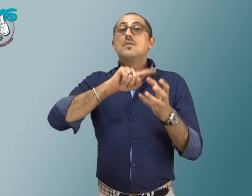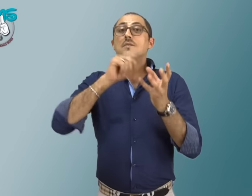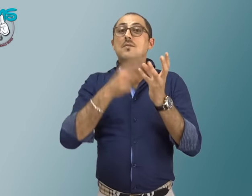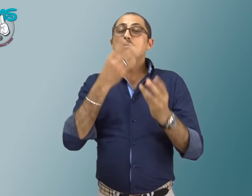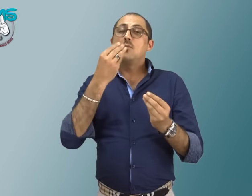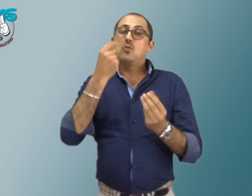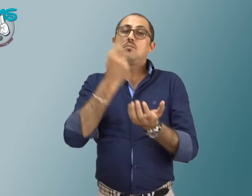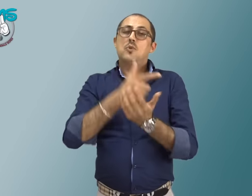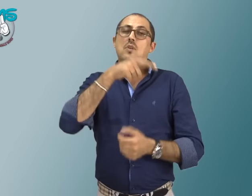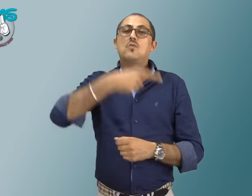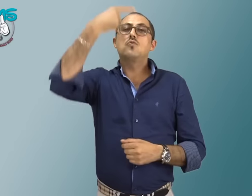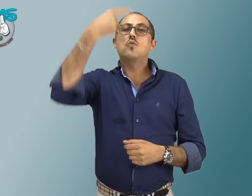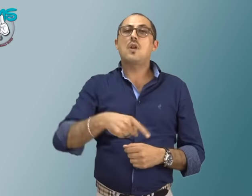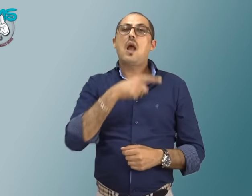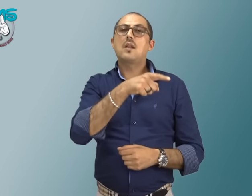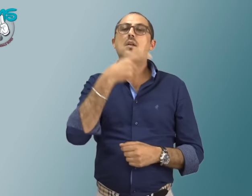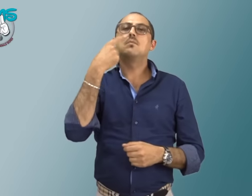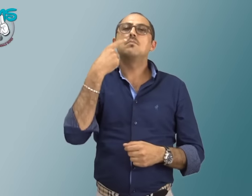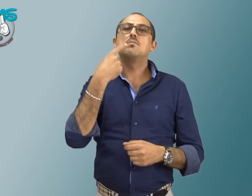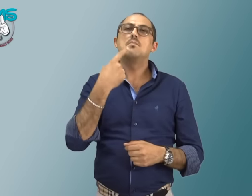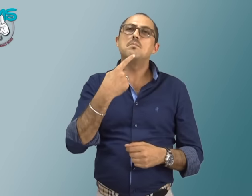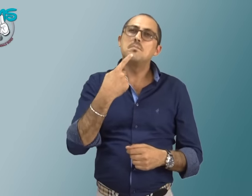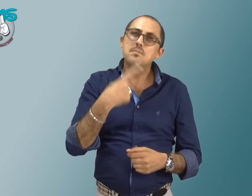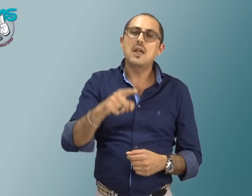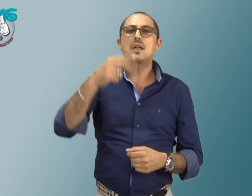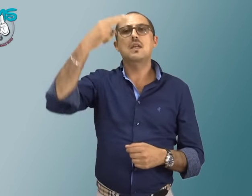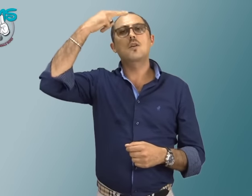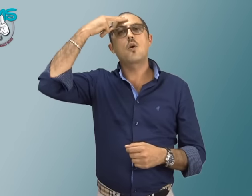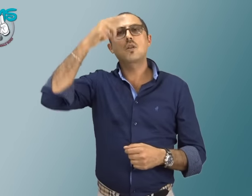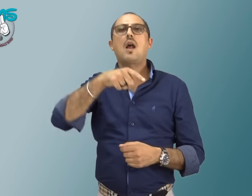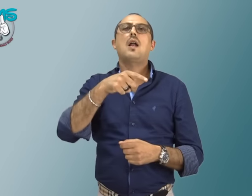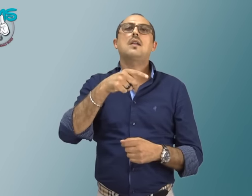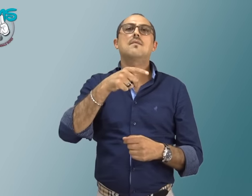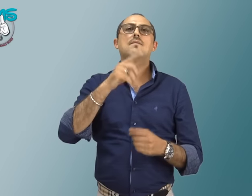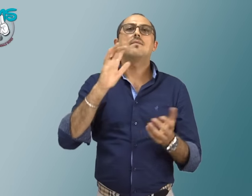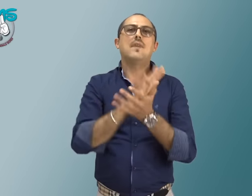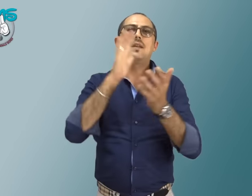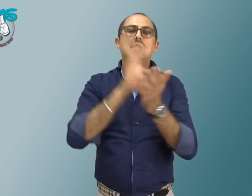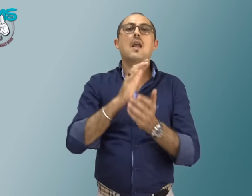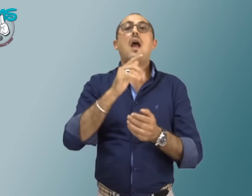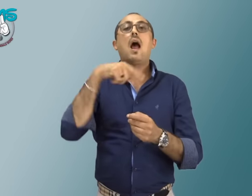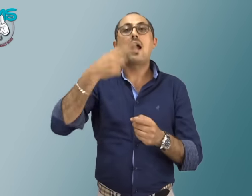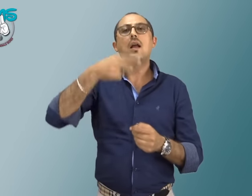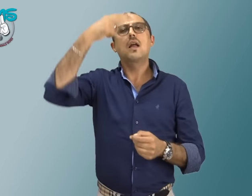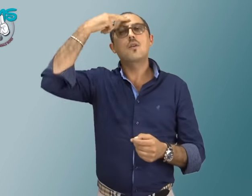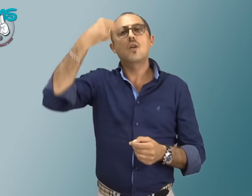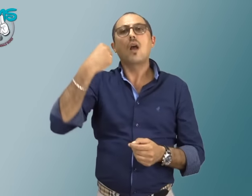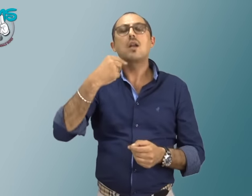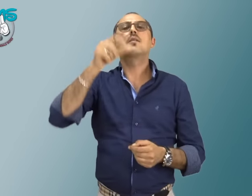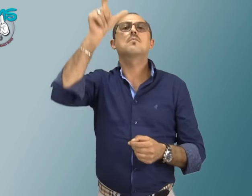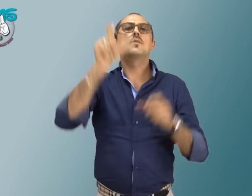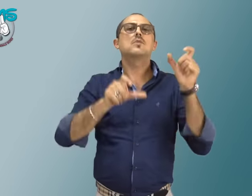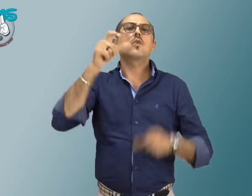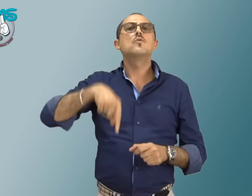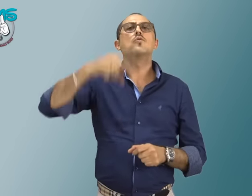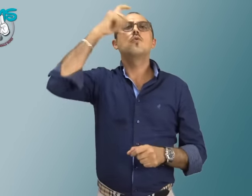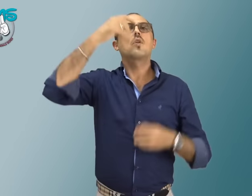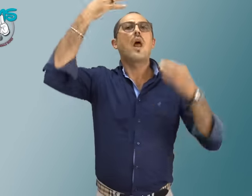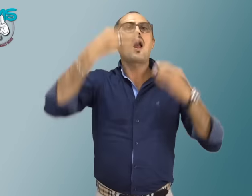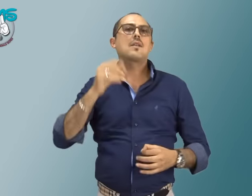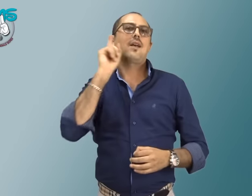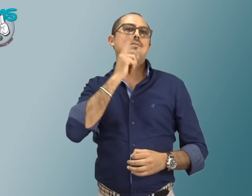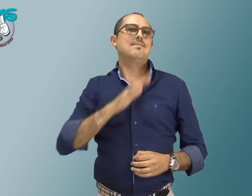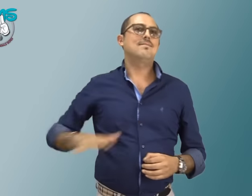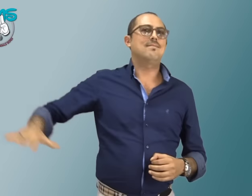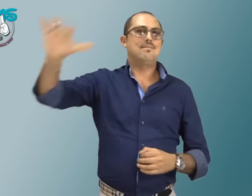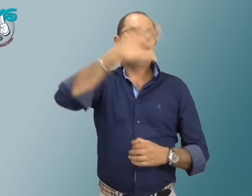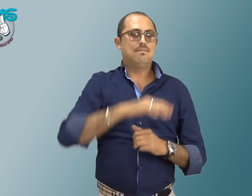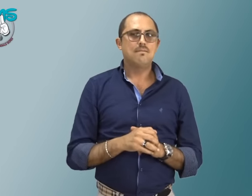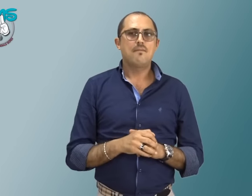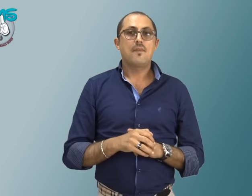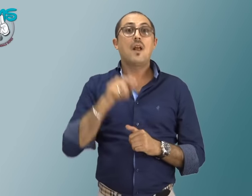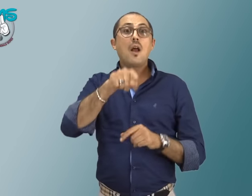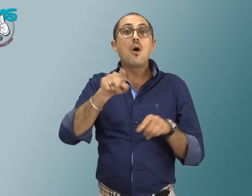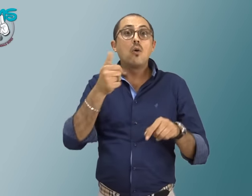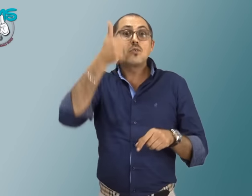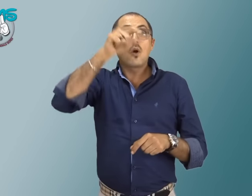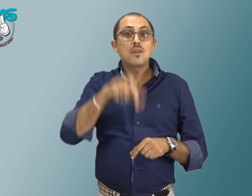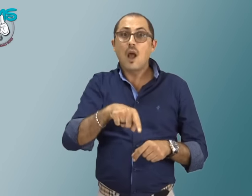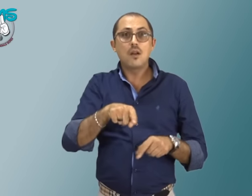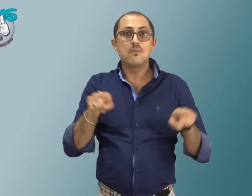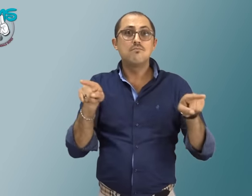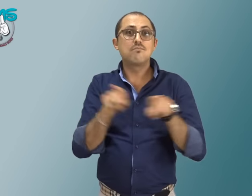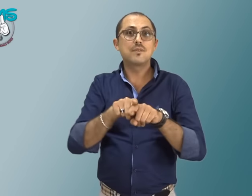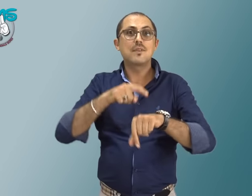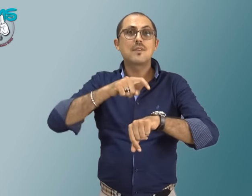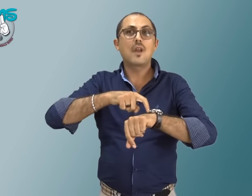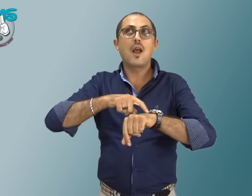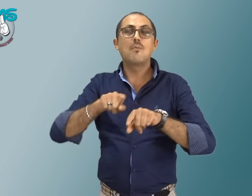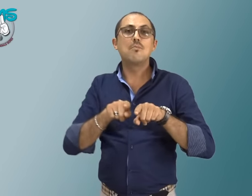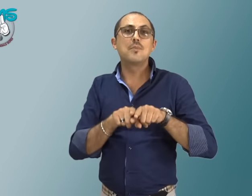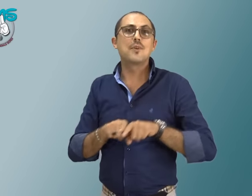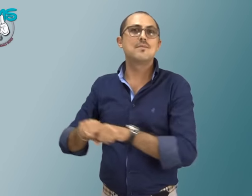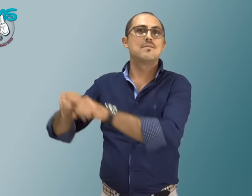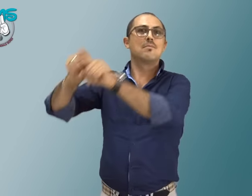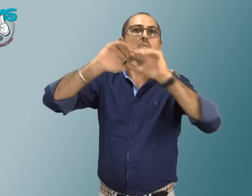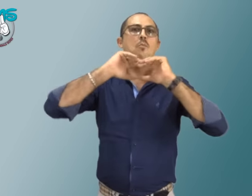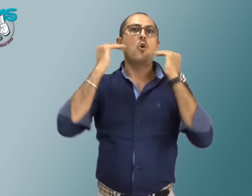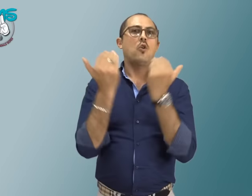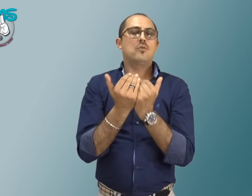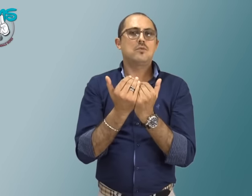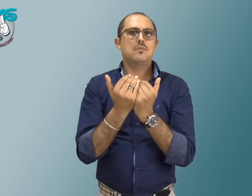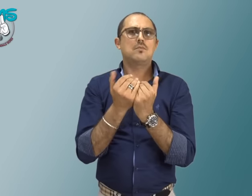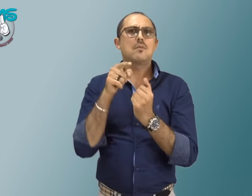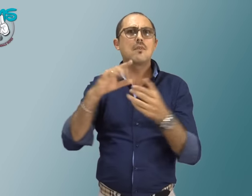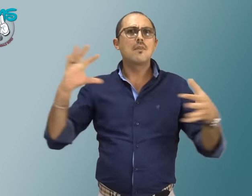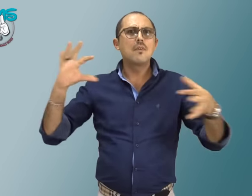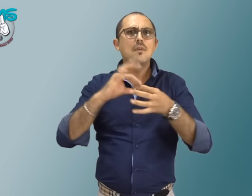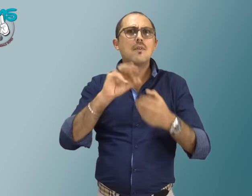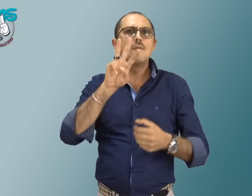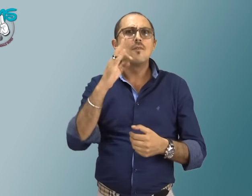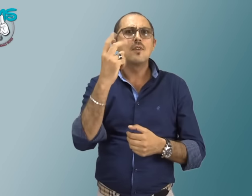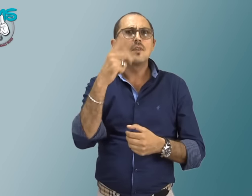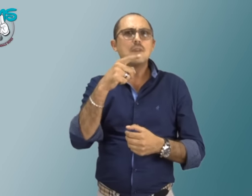La giornata della GMS è molto importante per ricordare le persone sorde, non solo in Italia, ma anche nel mondo nello stesso tempo per ricordare anche la WFD